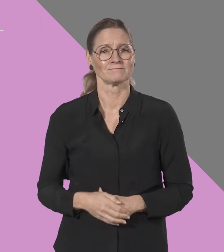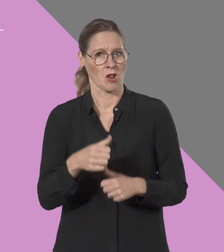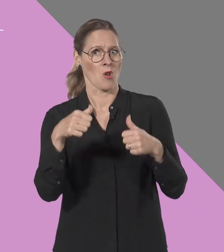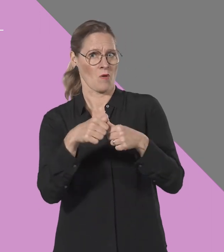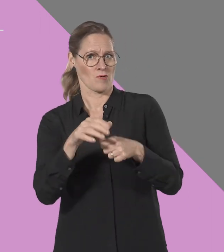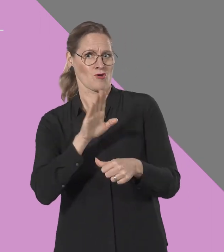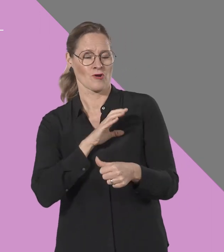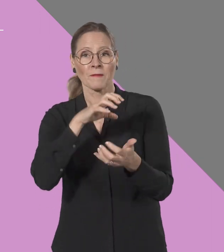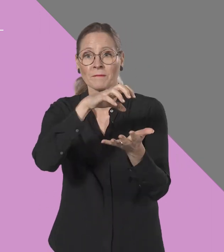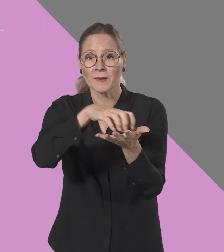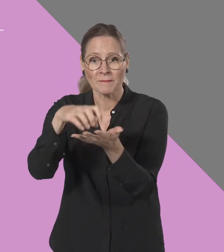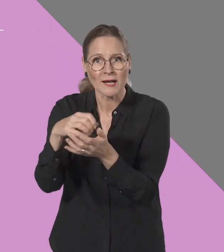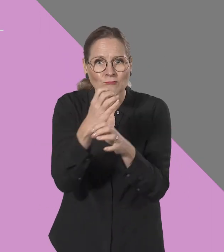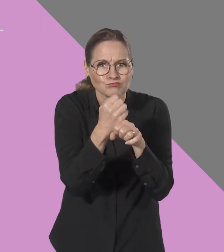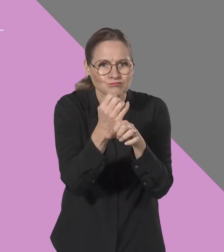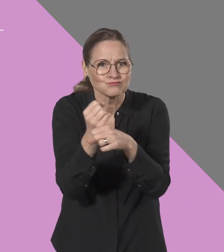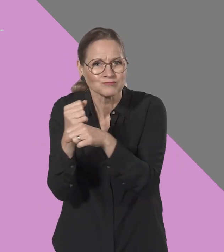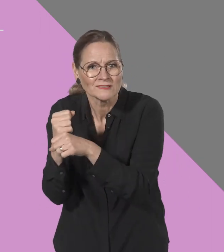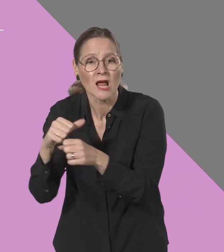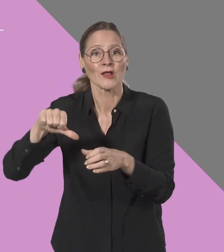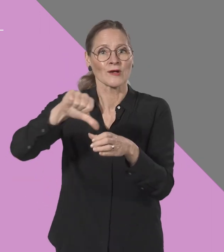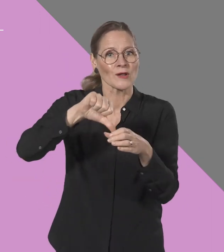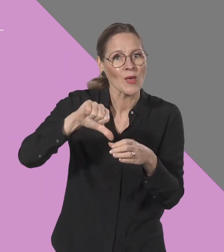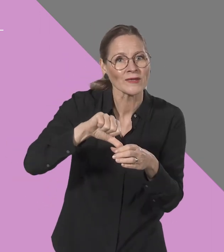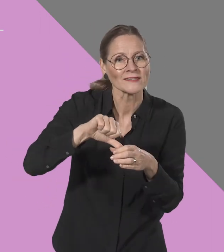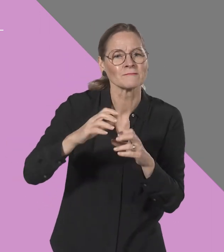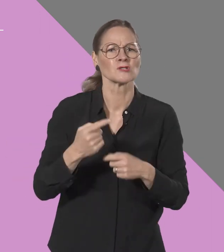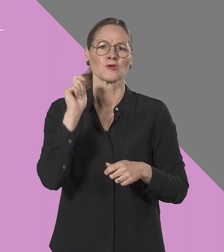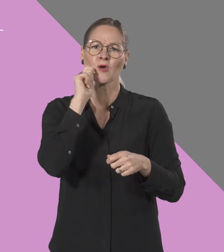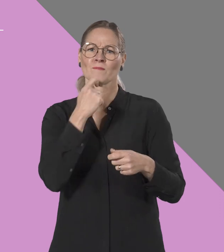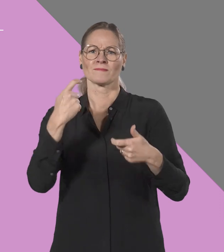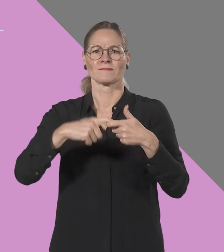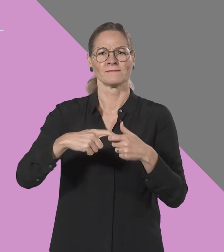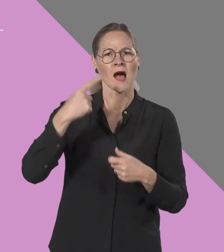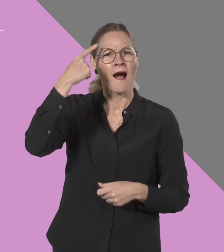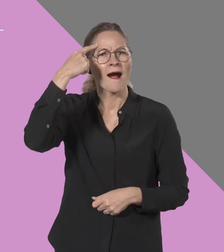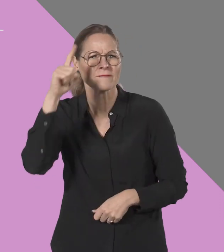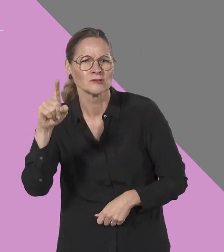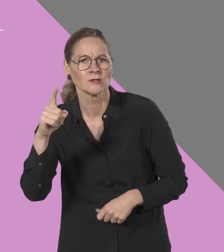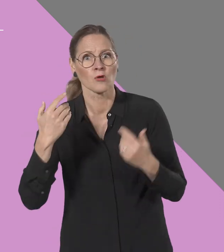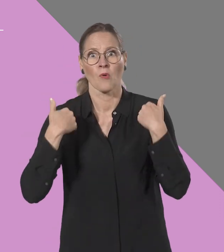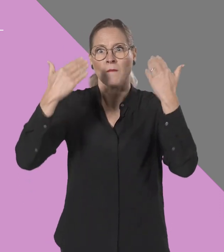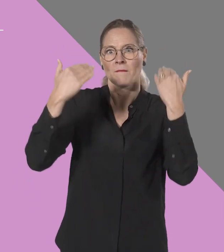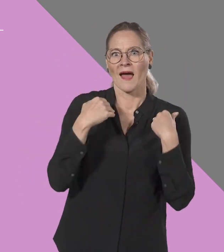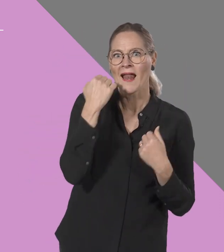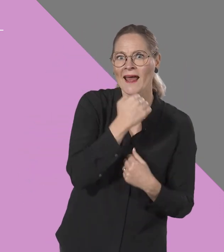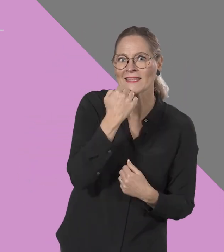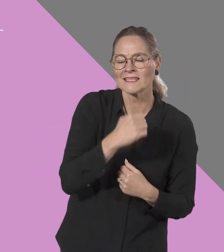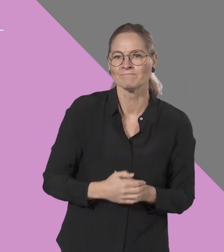Luvassa on pipareiden koristelua, glögiä, jouluisia arvoitus- ja jumppaleikkejä, -